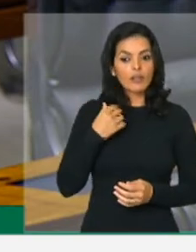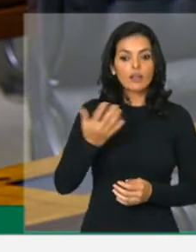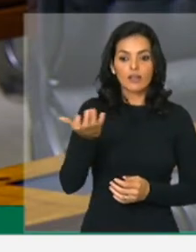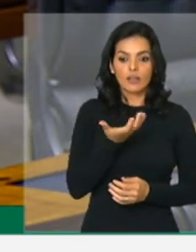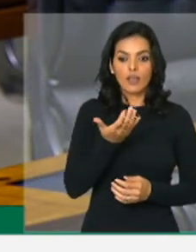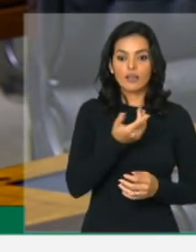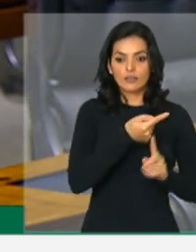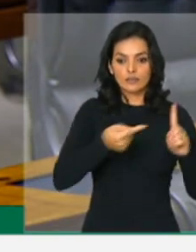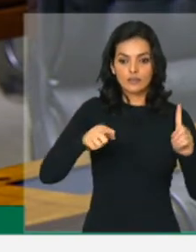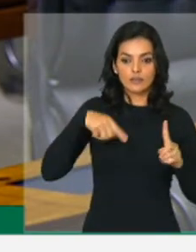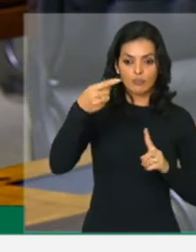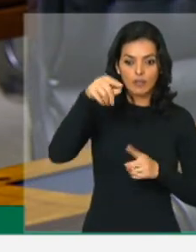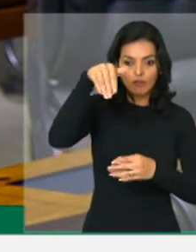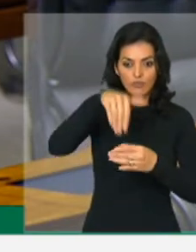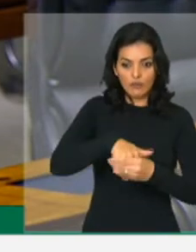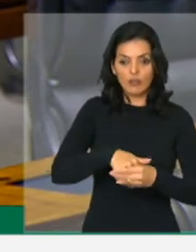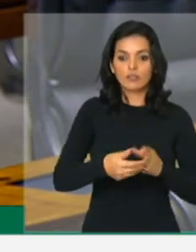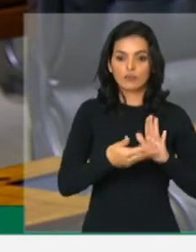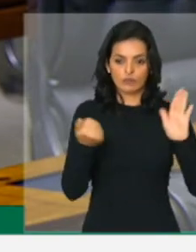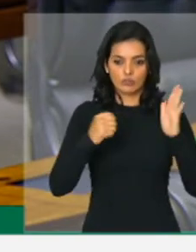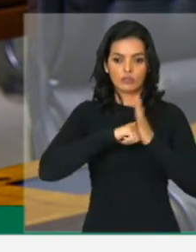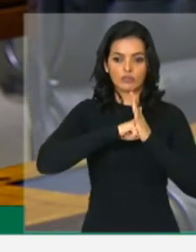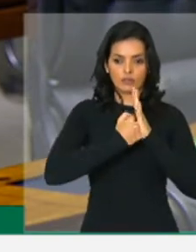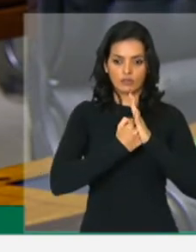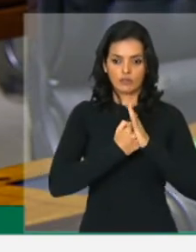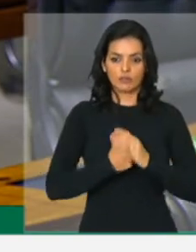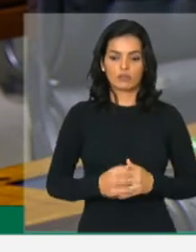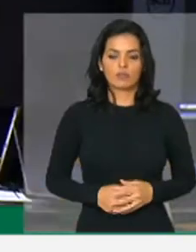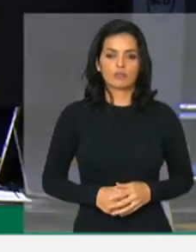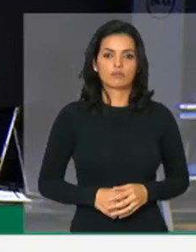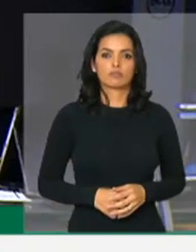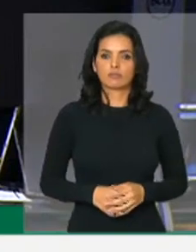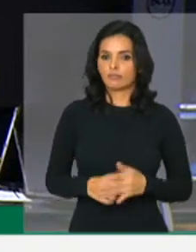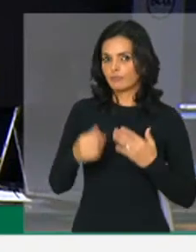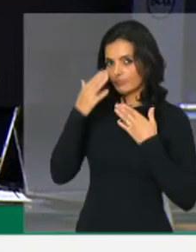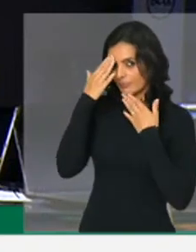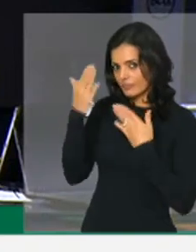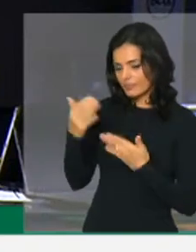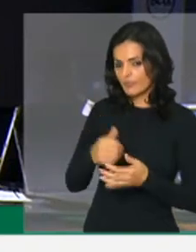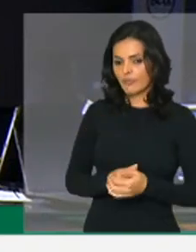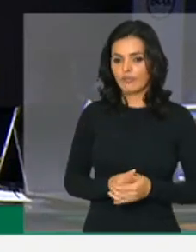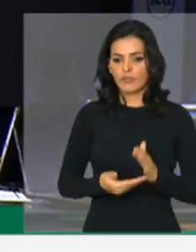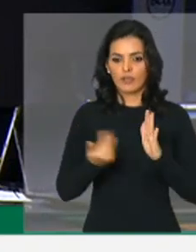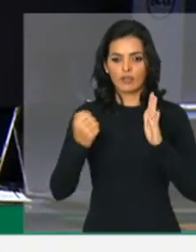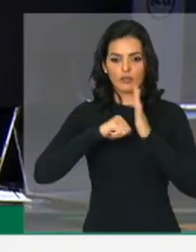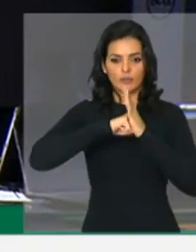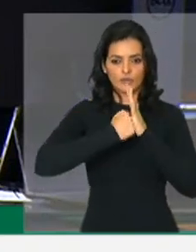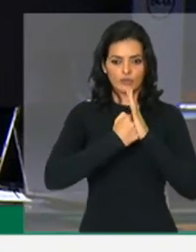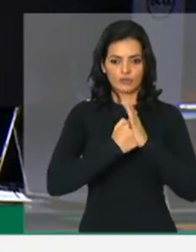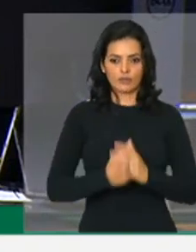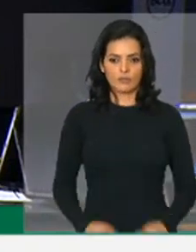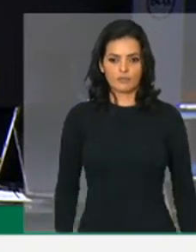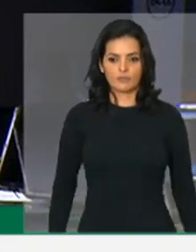CONJUNTO DAS MESAS E DAS CÂMARA DOS DEPUTADOS E DO SENADO FEDERAL N °. 1/2020 CONCEDO A PALAVRA AO DEPUTADO